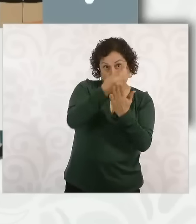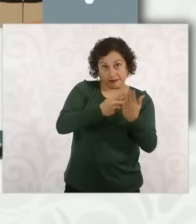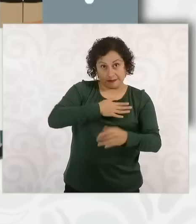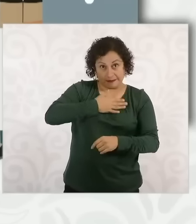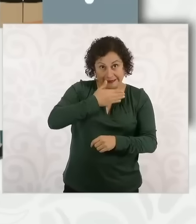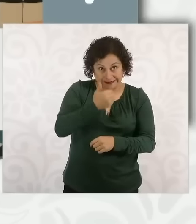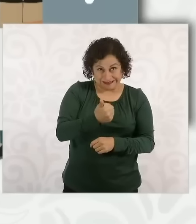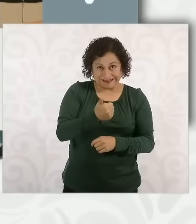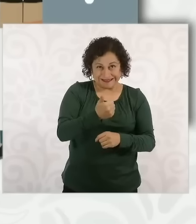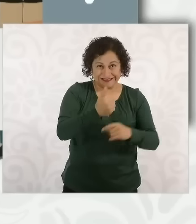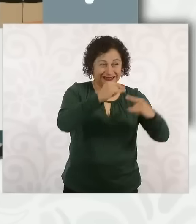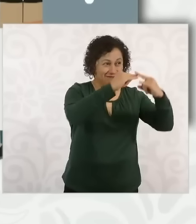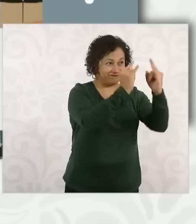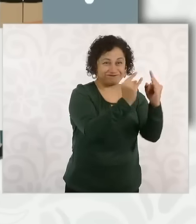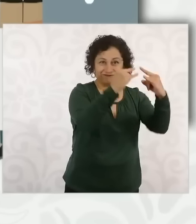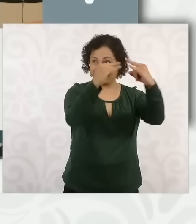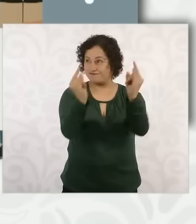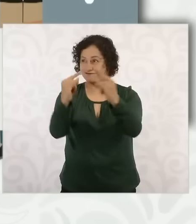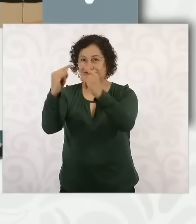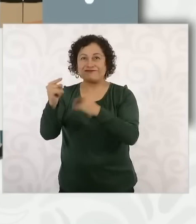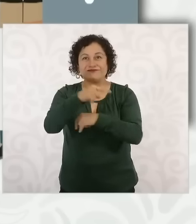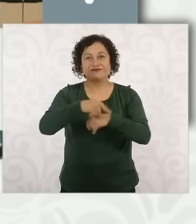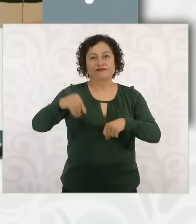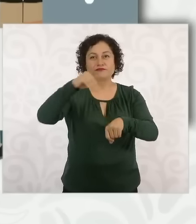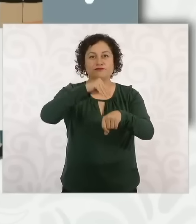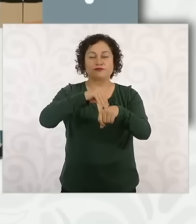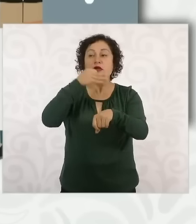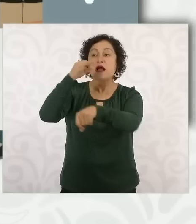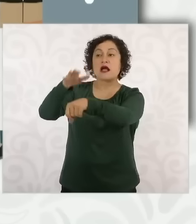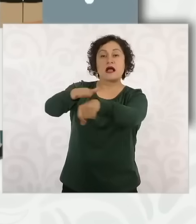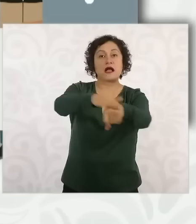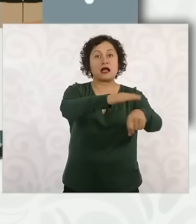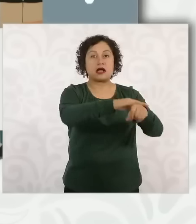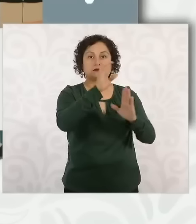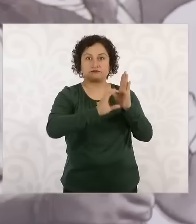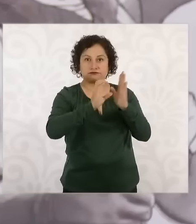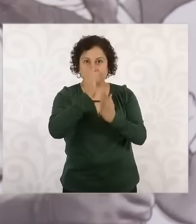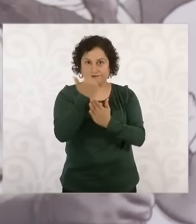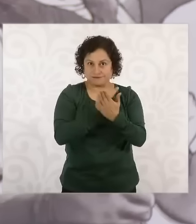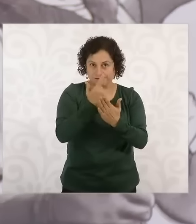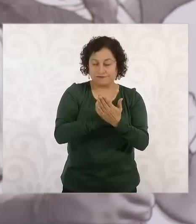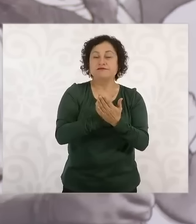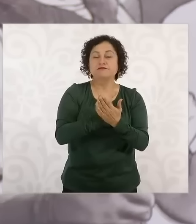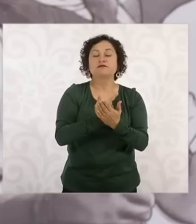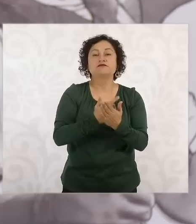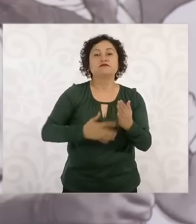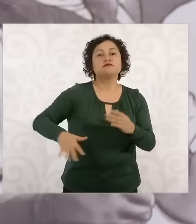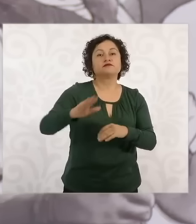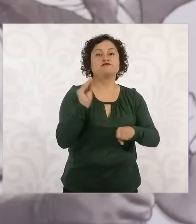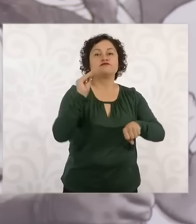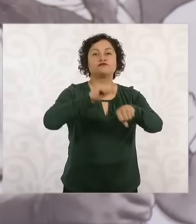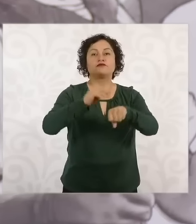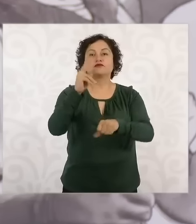se les convoca a través de un calendario. Eh, se van a colocar 2,365 módulos en esta primera etapa